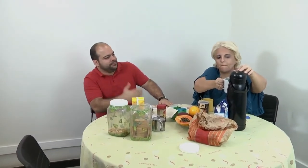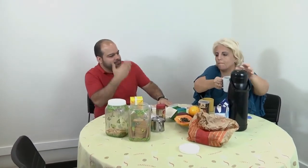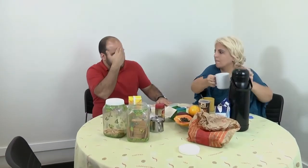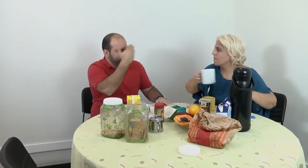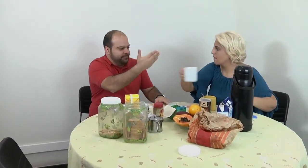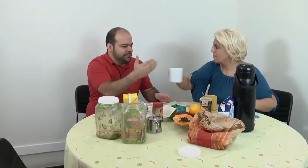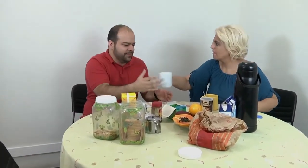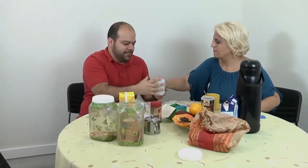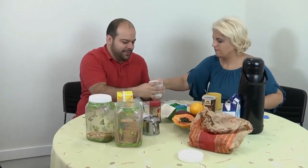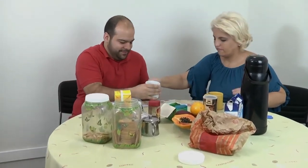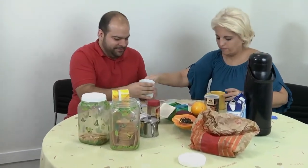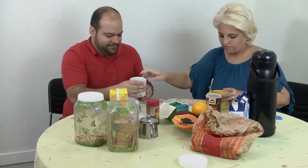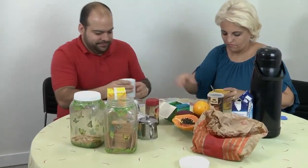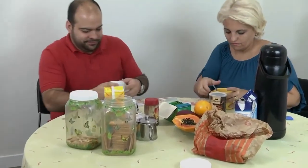obrigado mãe